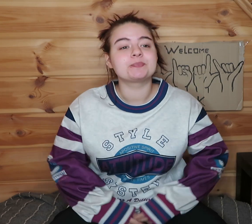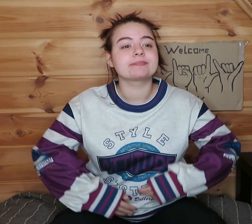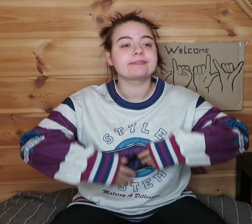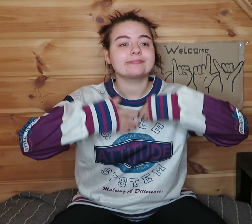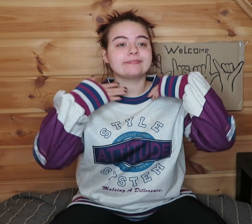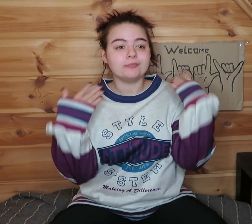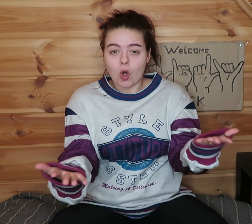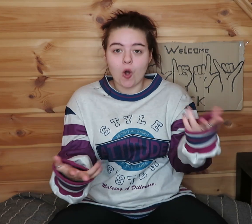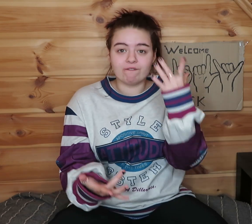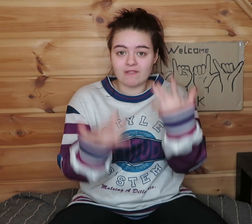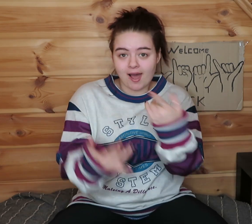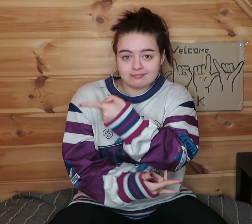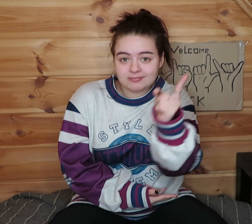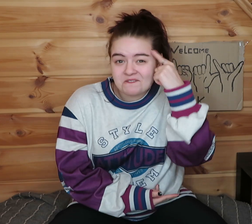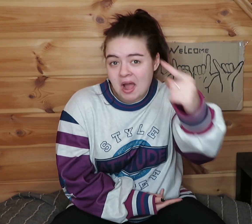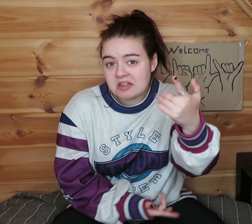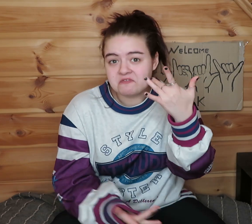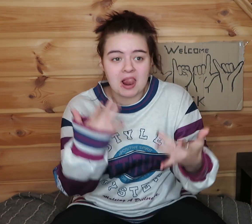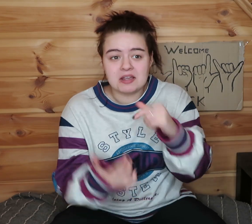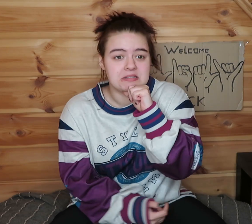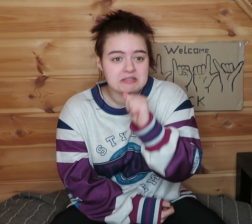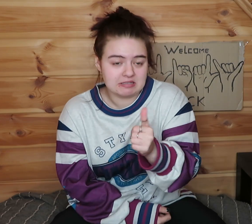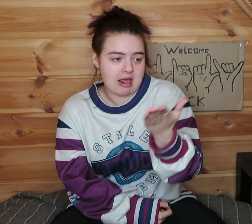Sooo vielleicht wisst ihr es oder vielleicht nicht ich habe